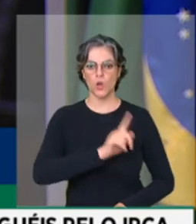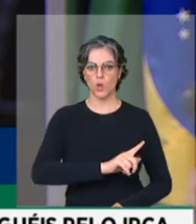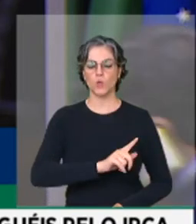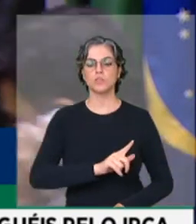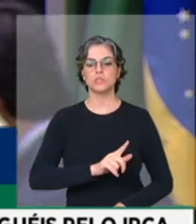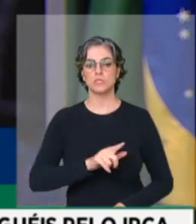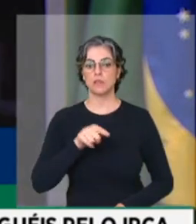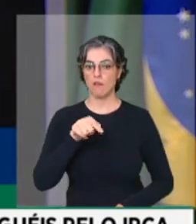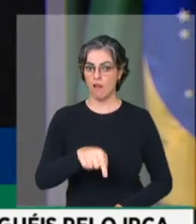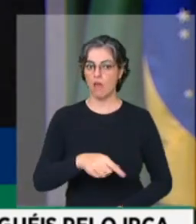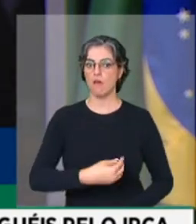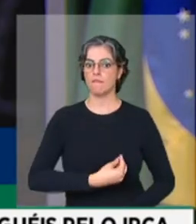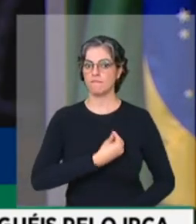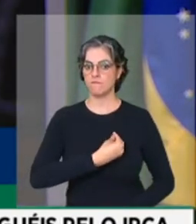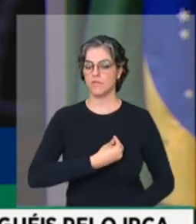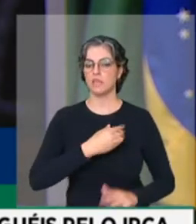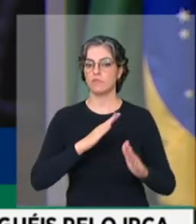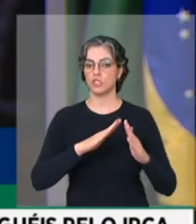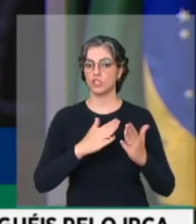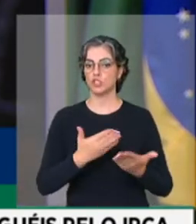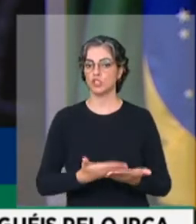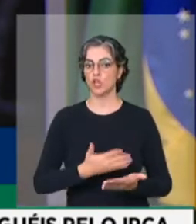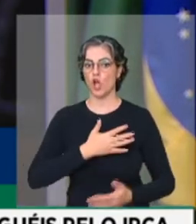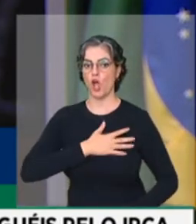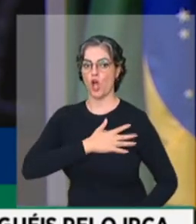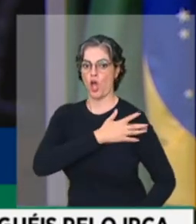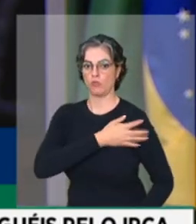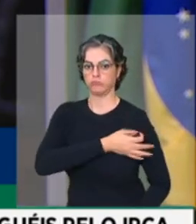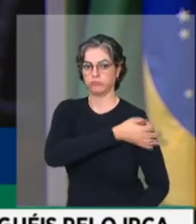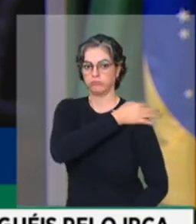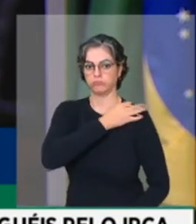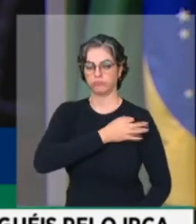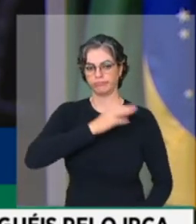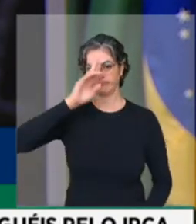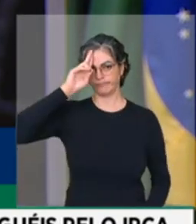POSSA SEDIAR... ESSA ESCOLA DE SARGENTOS DO EXÉRCITO BRASILEIRO AINDA UMA